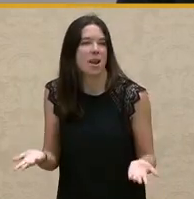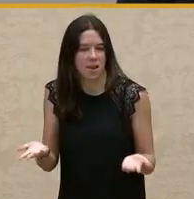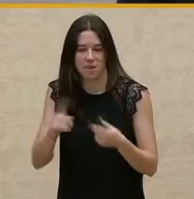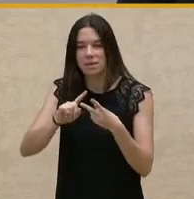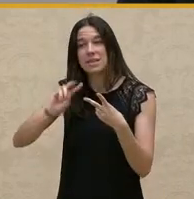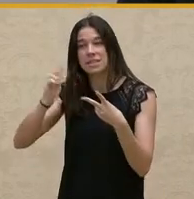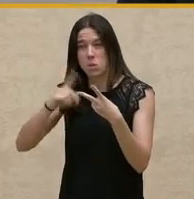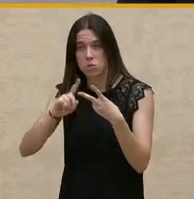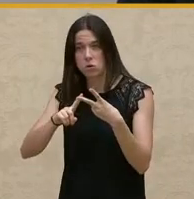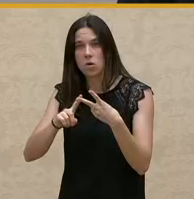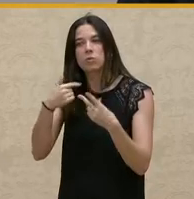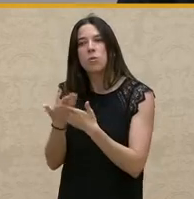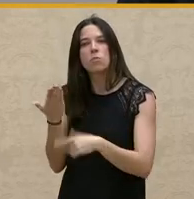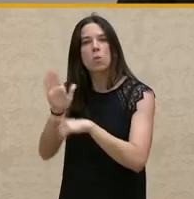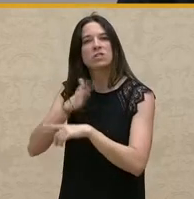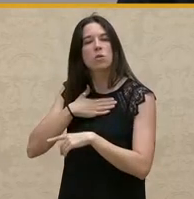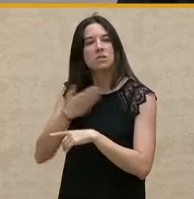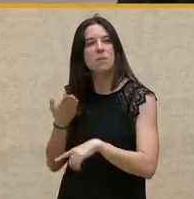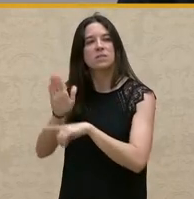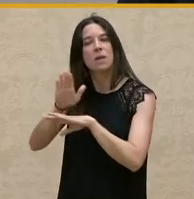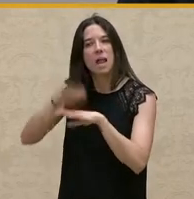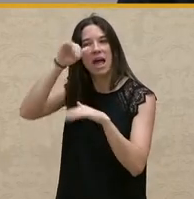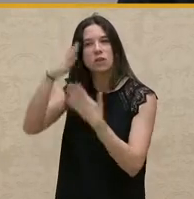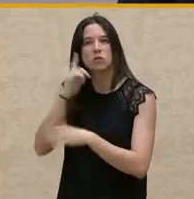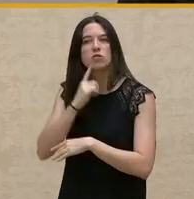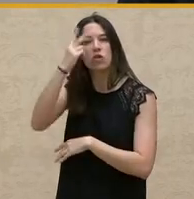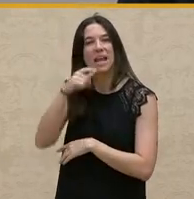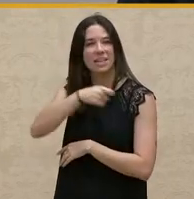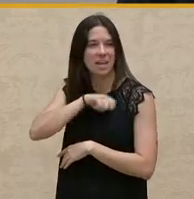presentar nuestra propuesta para la atención de la sordoceguera en España.